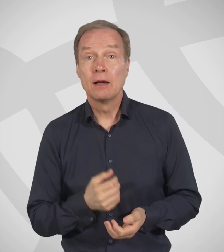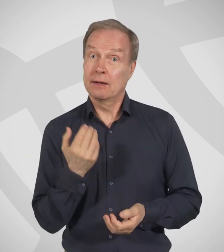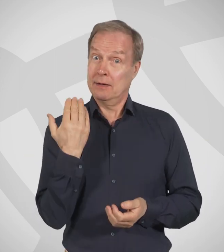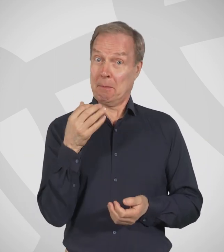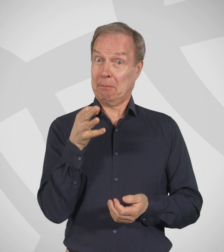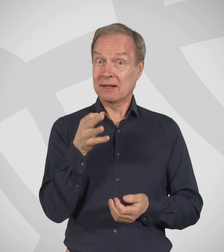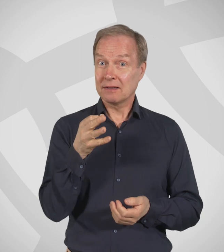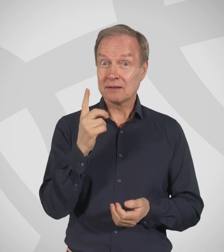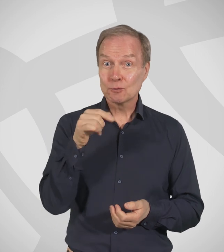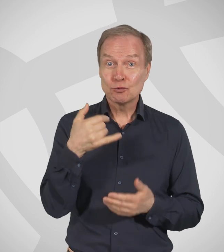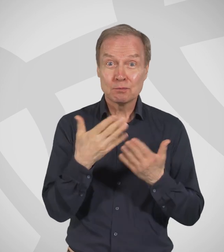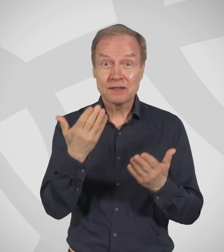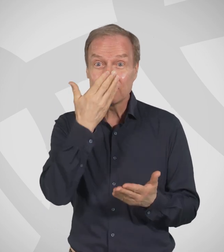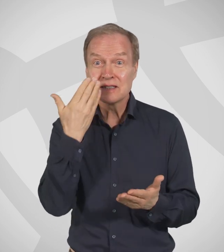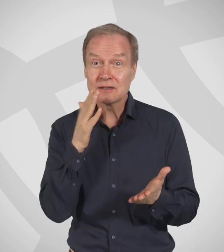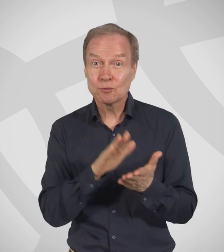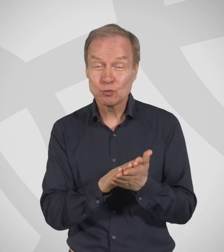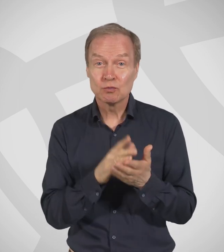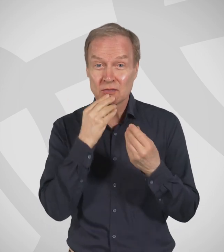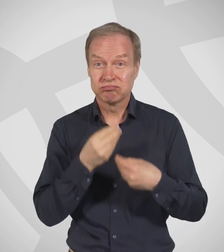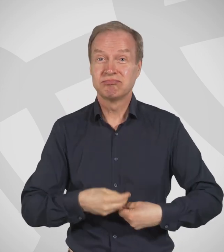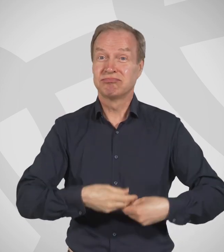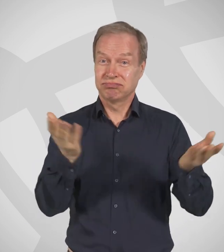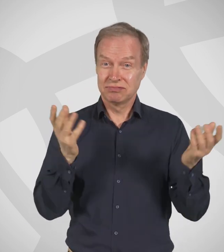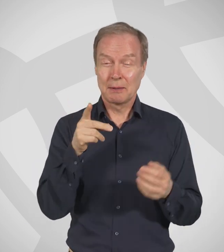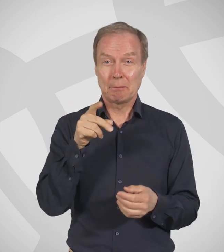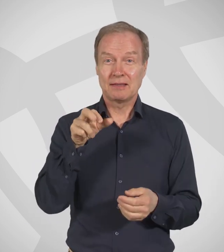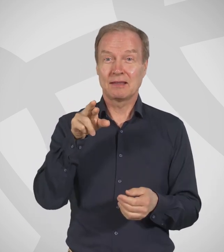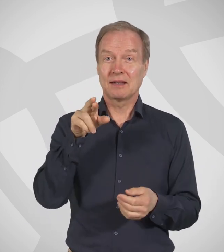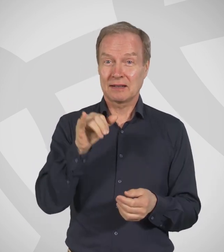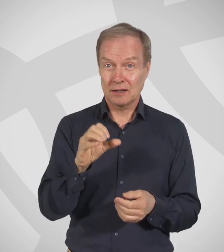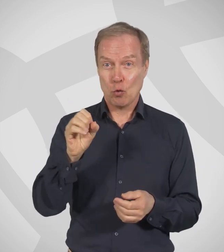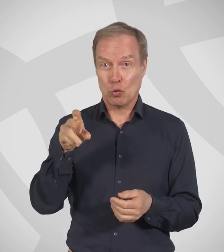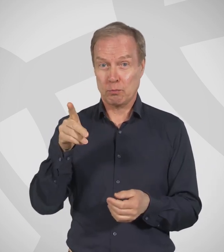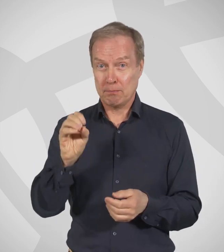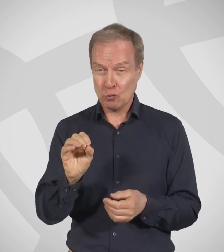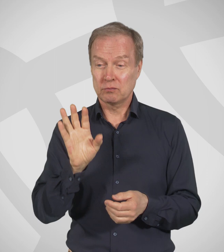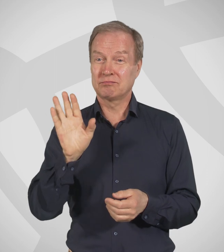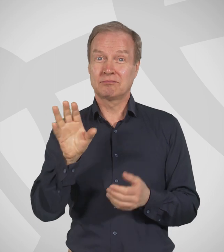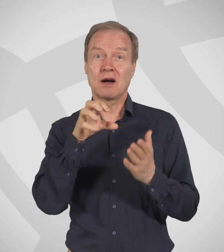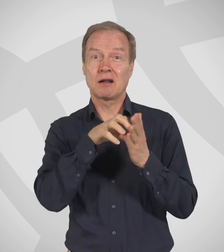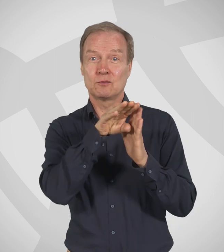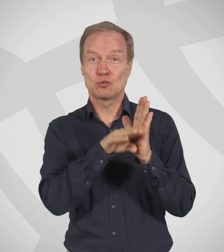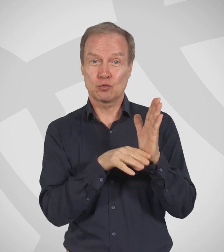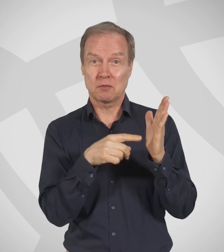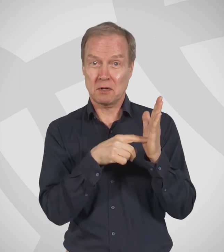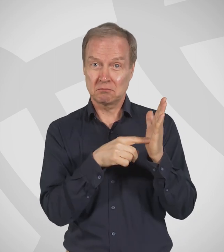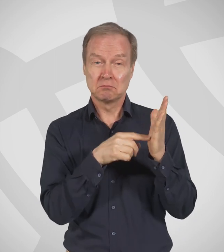Perjantaina 16.6.2023 julkistettu Petteri Orpon hallitusohjelma -